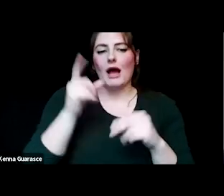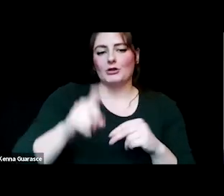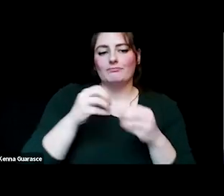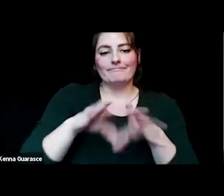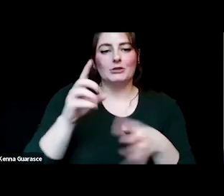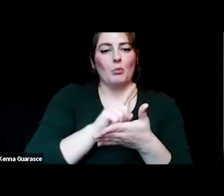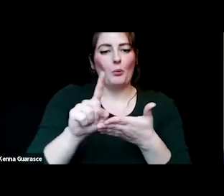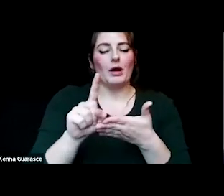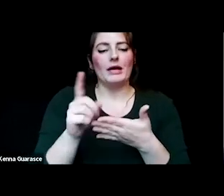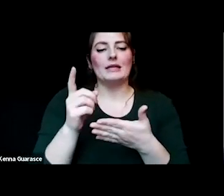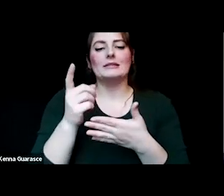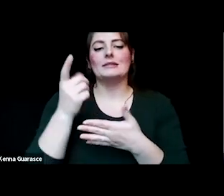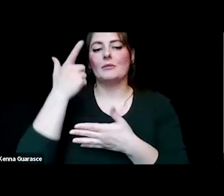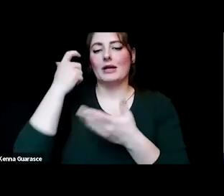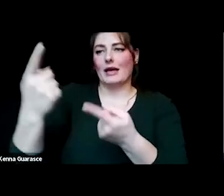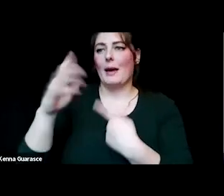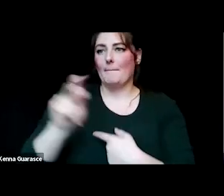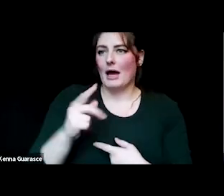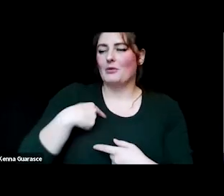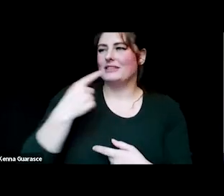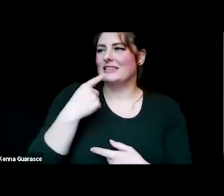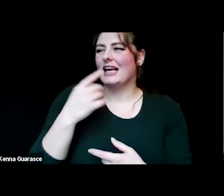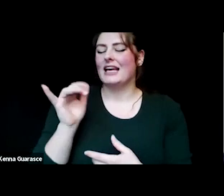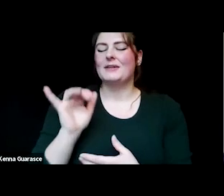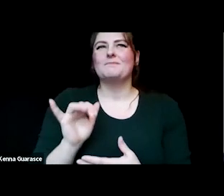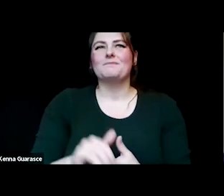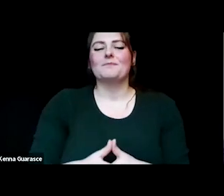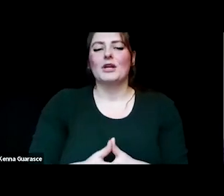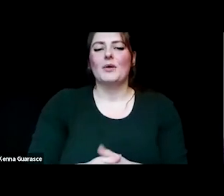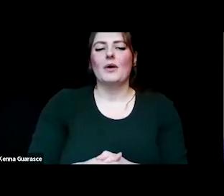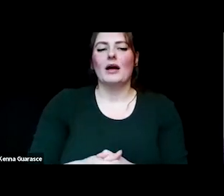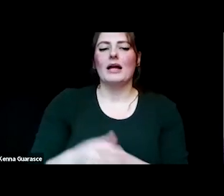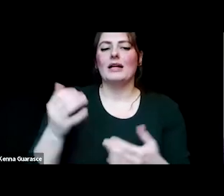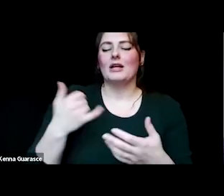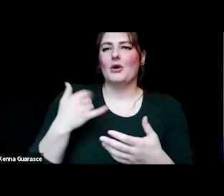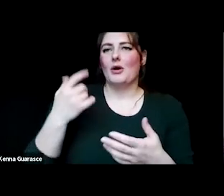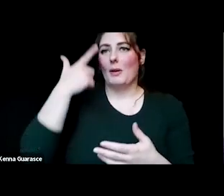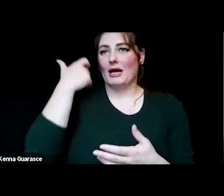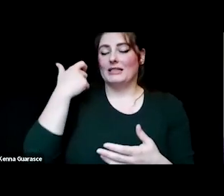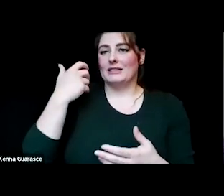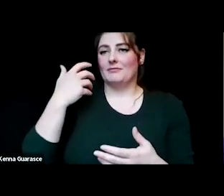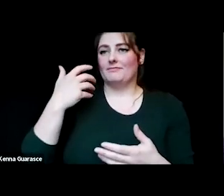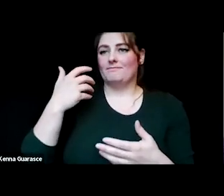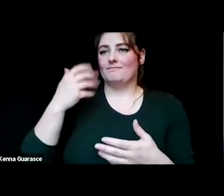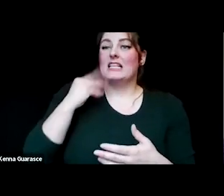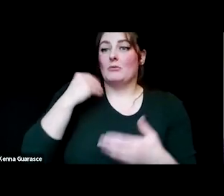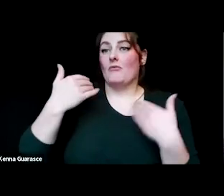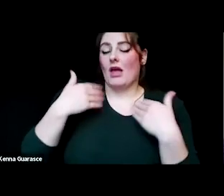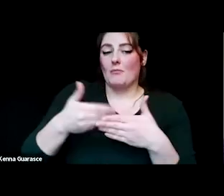y él nos dijo que debido a experiencias pasadas con organizaciones que van y reparten cosas